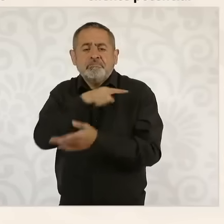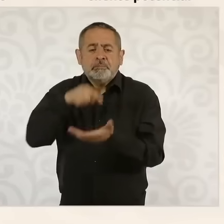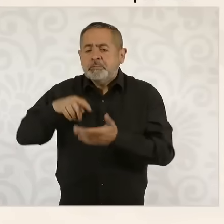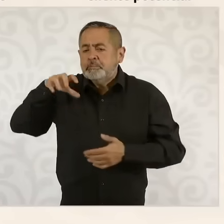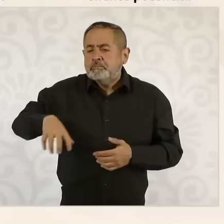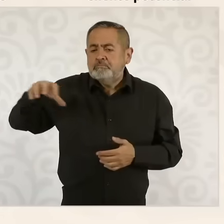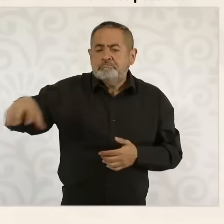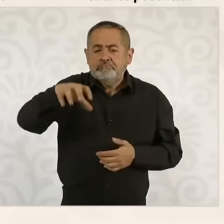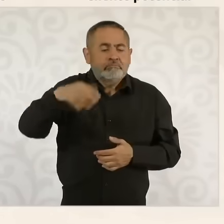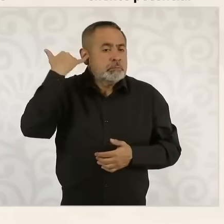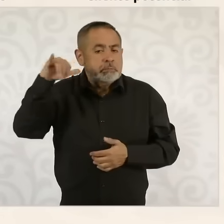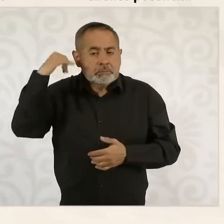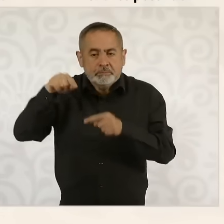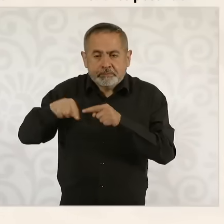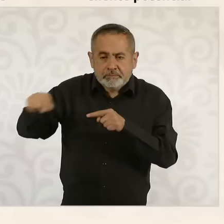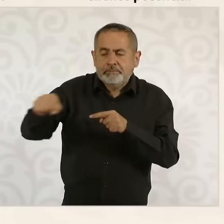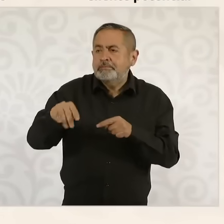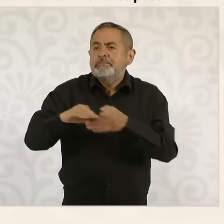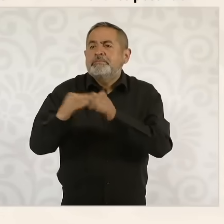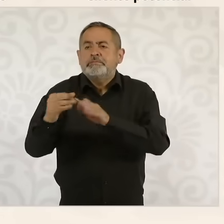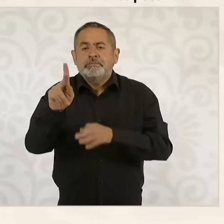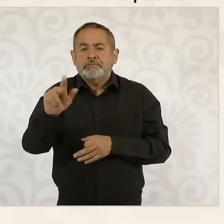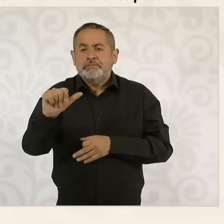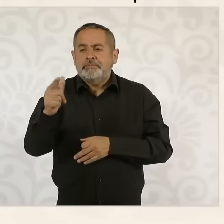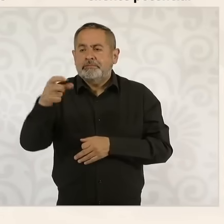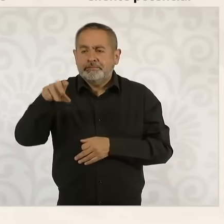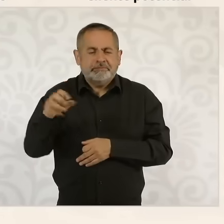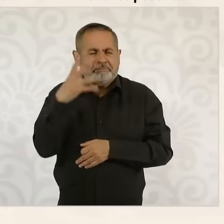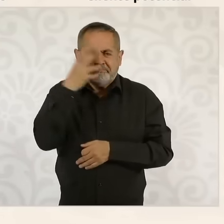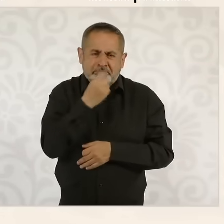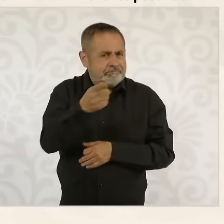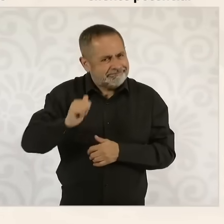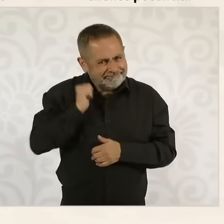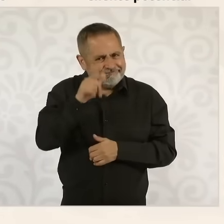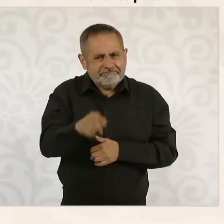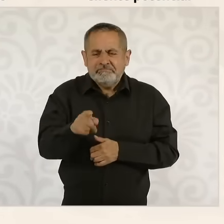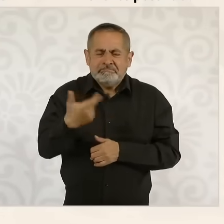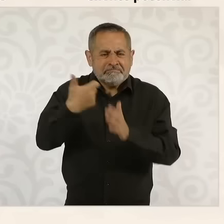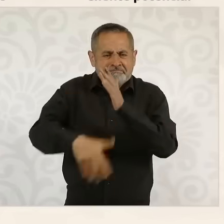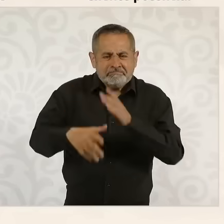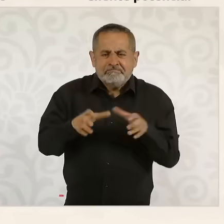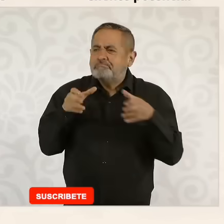la provincia de Yucatán y en Palenque. Y pues aprovechen toda la oferta y estas vacaciones